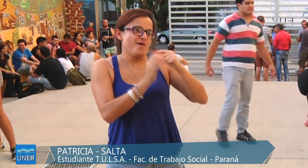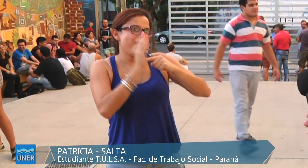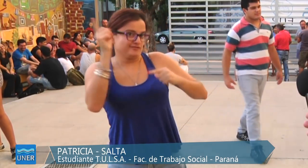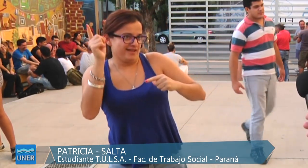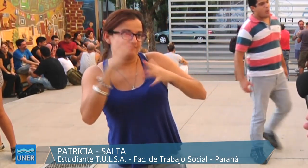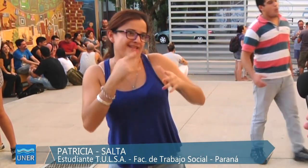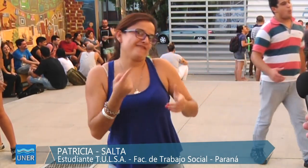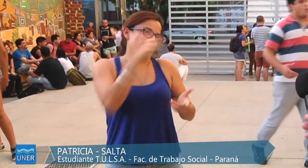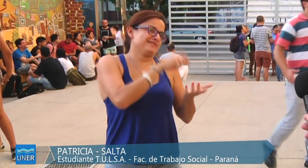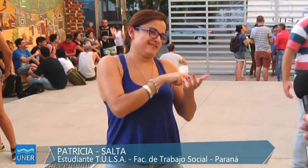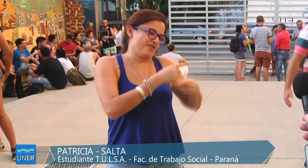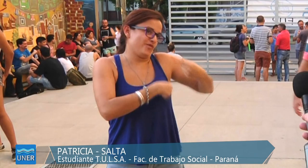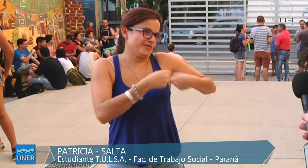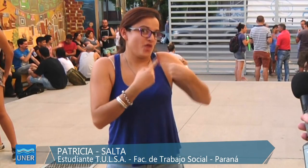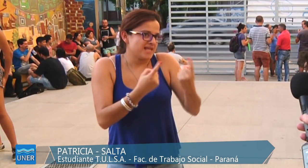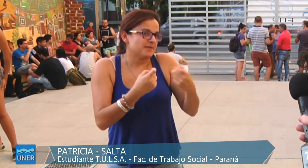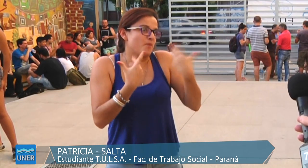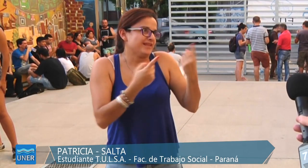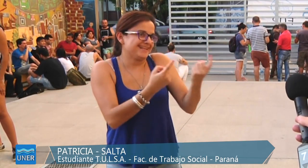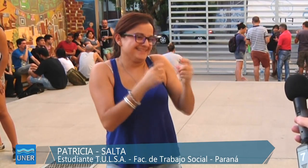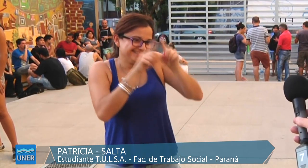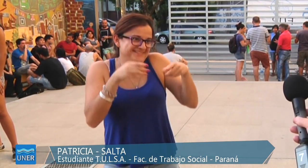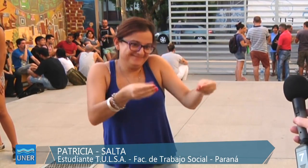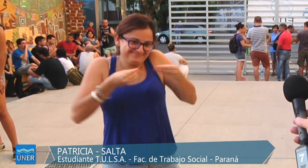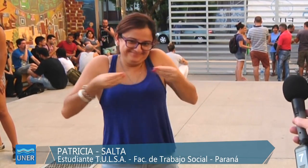también trabajé en Buenos Aires y volví a Salta y ahora vengo acá porque necesito